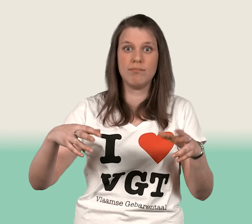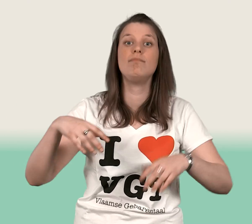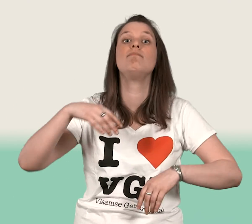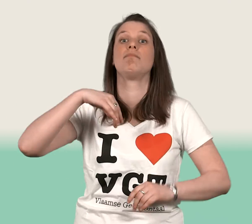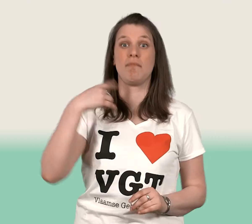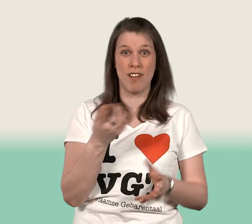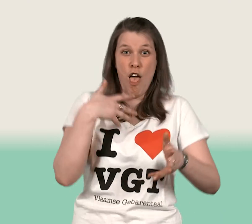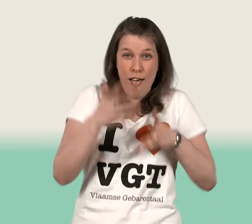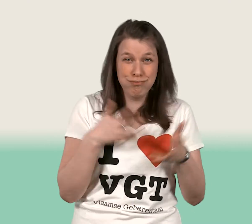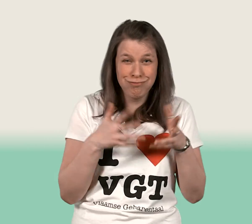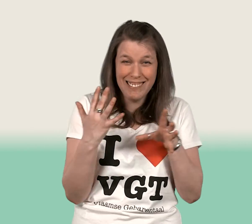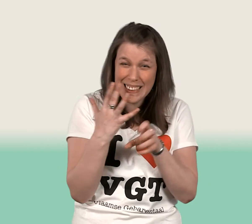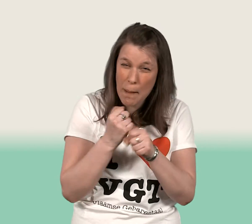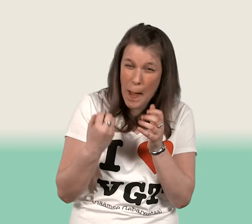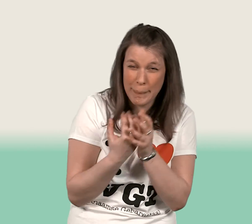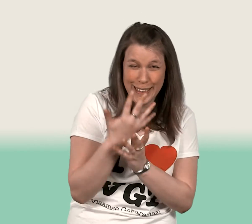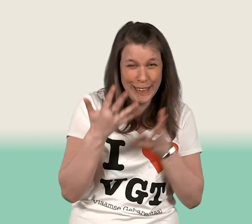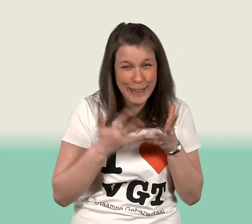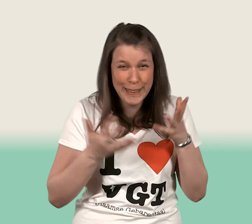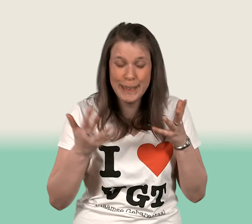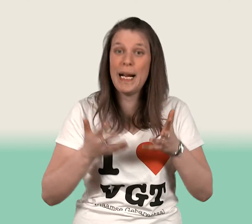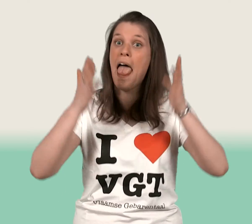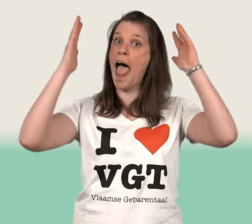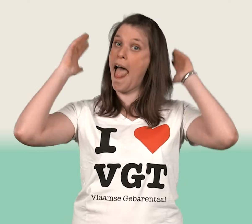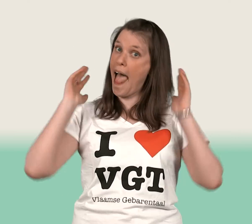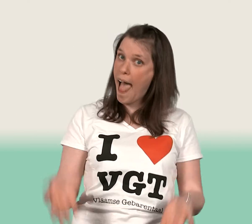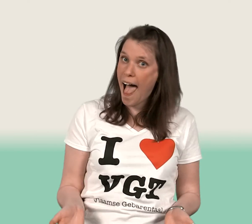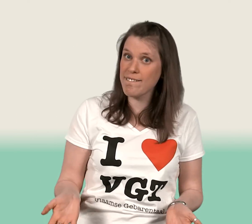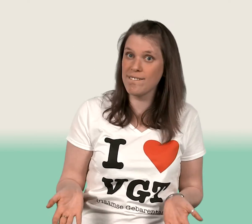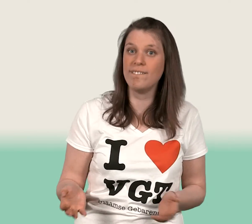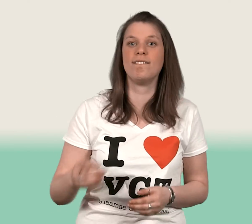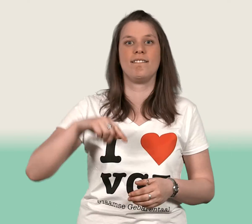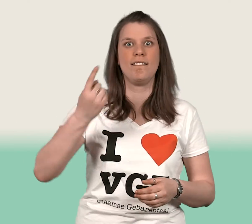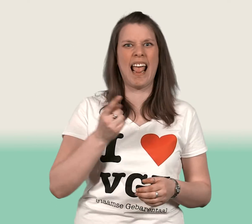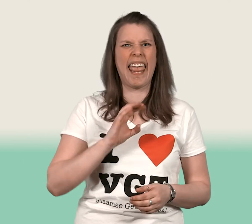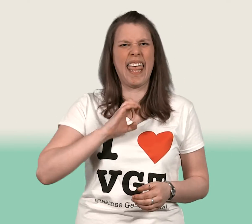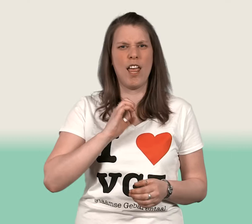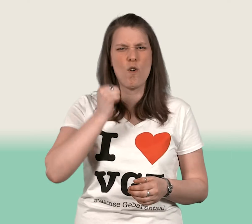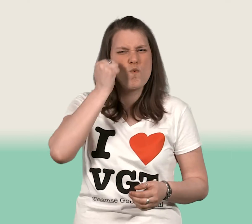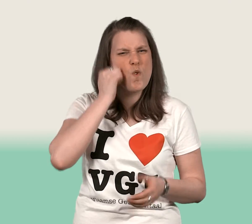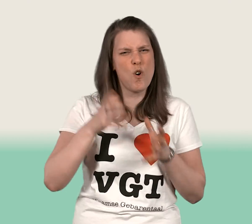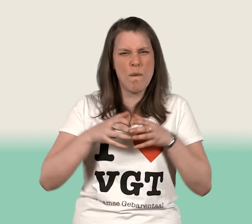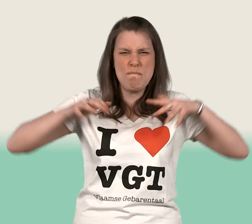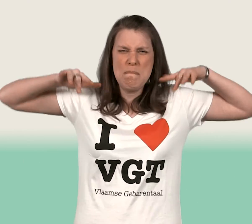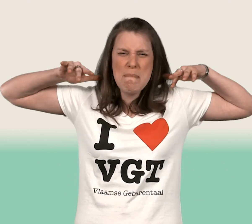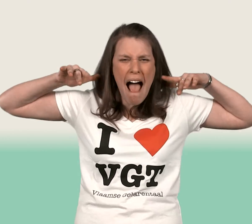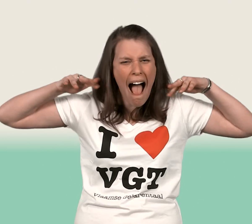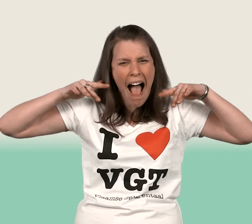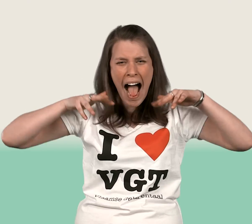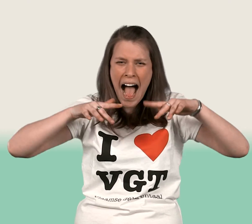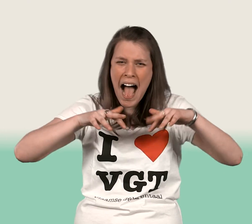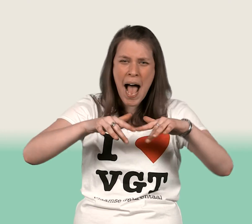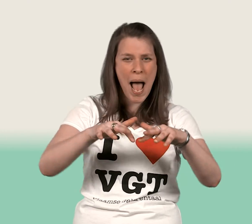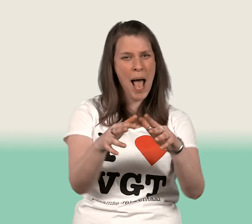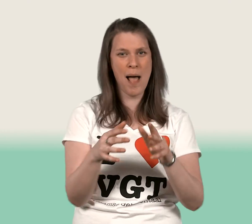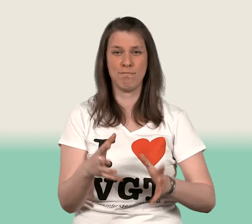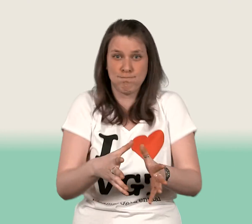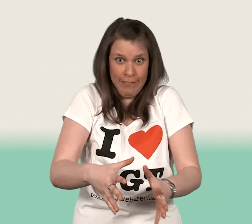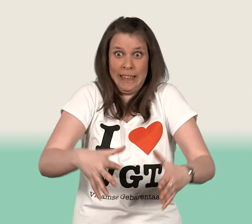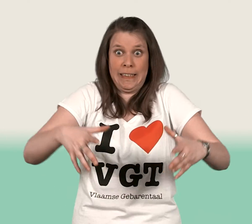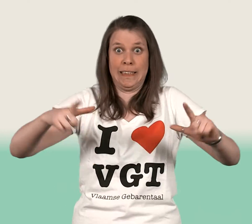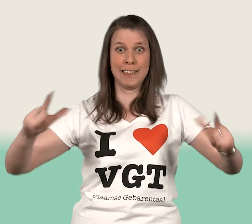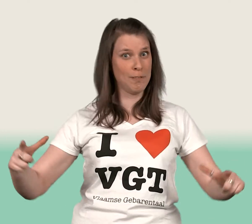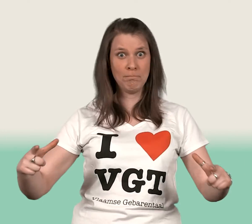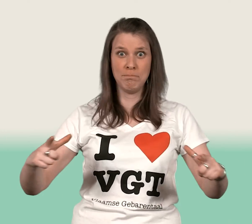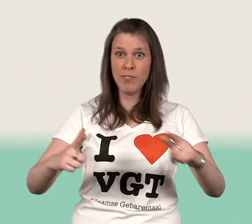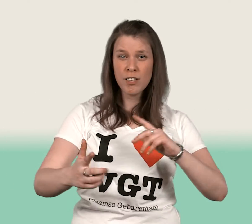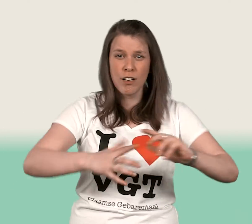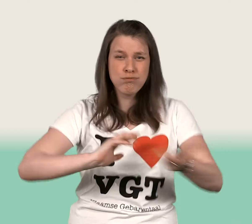Opnieuw doen we samen het gebarenliedje en het applaus. Tenslotte is het aan de beurt van ingang E.